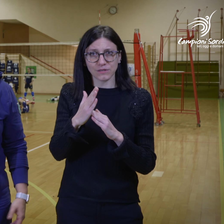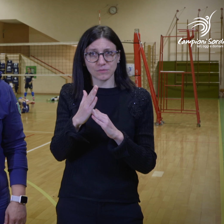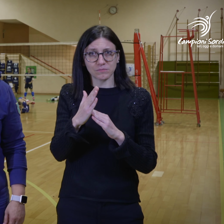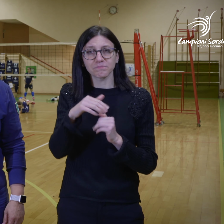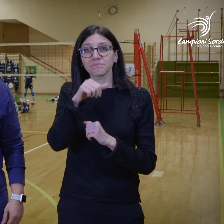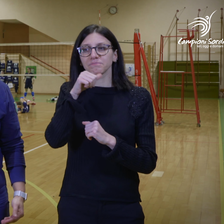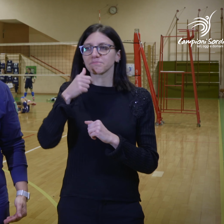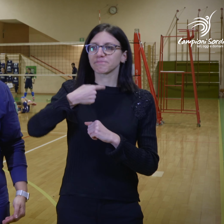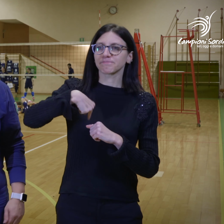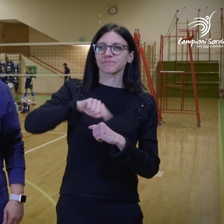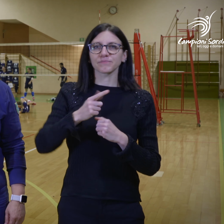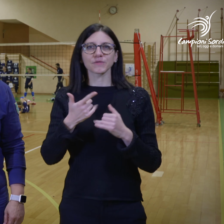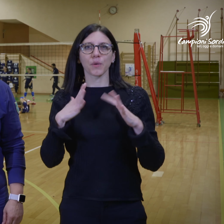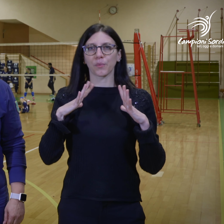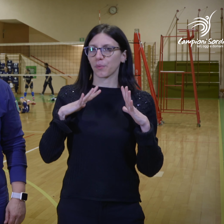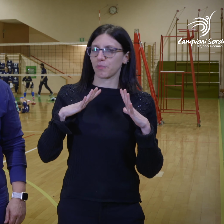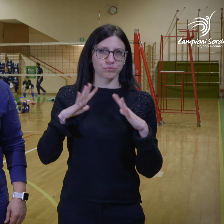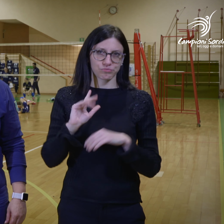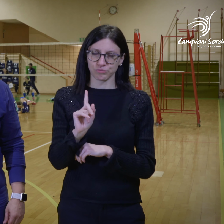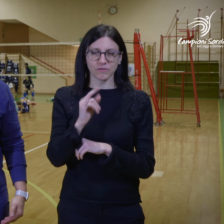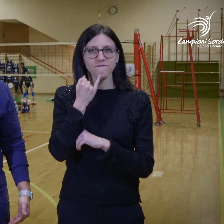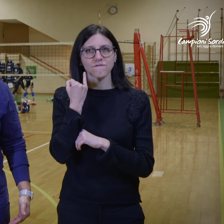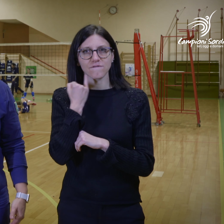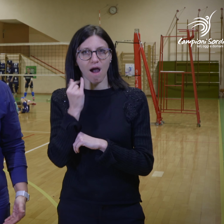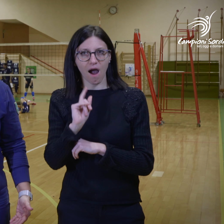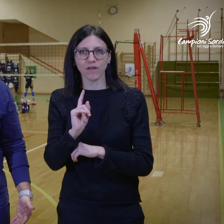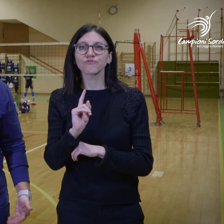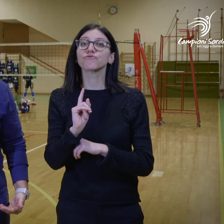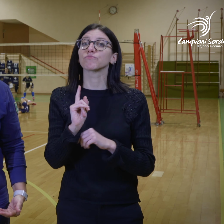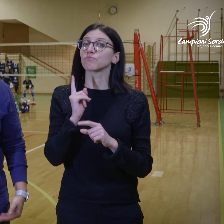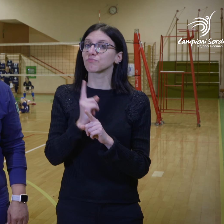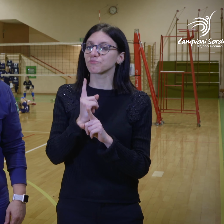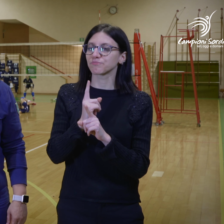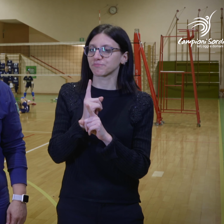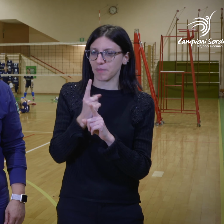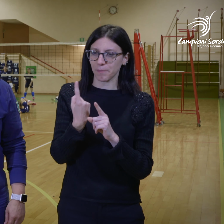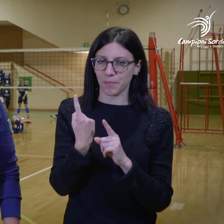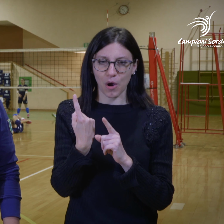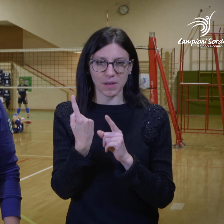questo, sarebbe troppo facile. Abbiamo le aspettative di tutti sicuramente molto